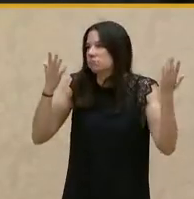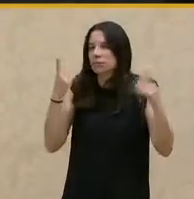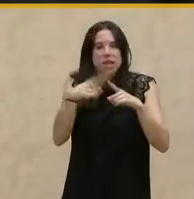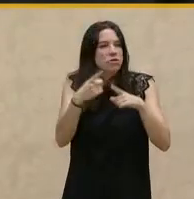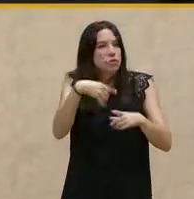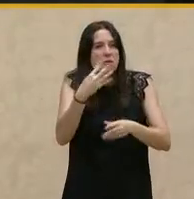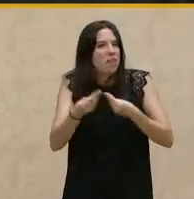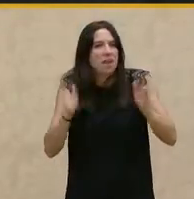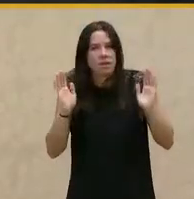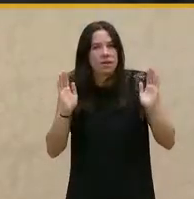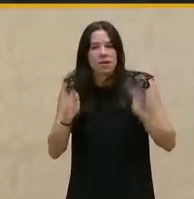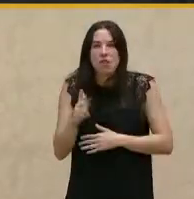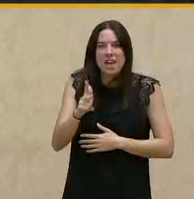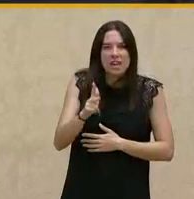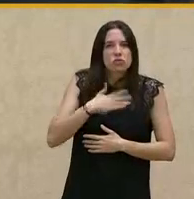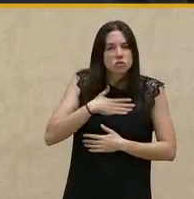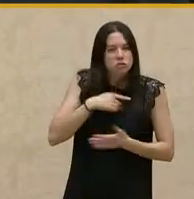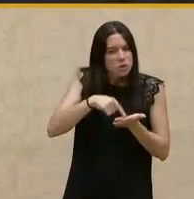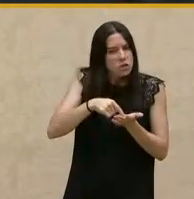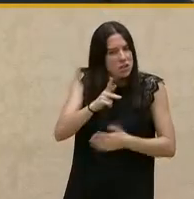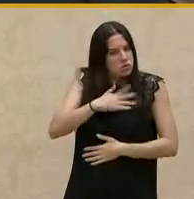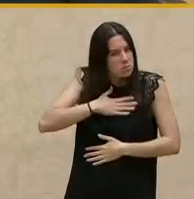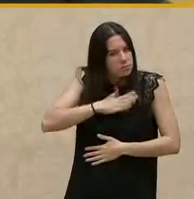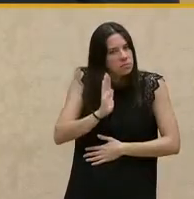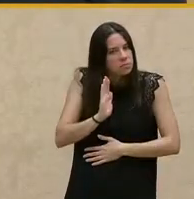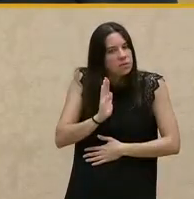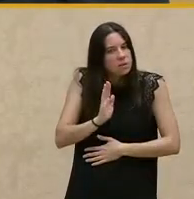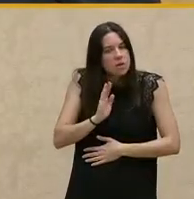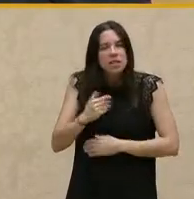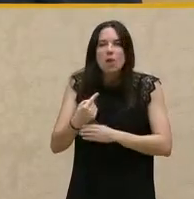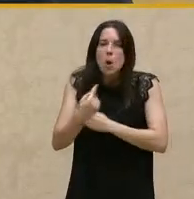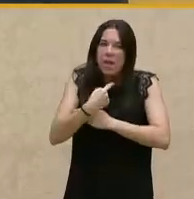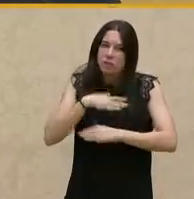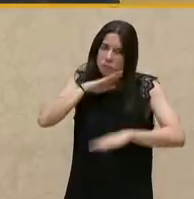hacer: nuestros derechos, exigir nuestros derechos y cumplir nuestras obligaciones.